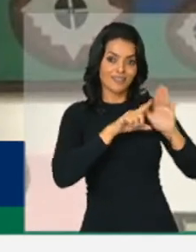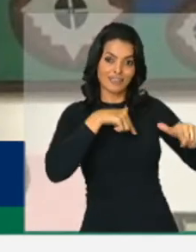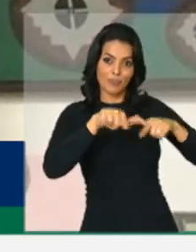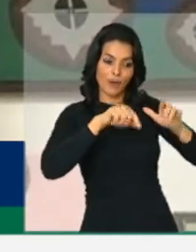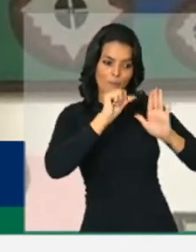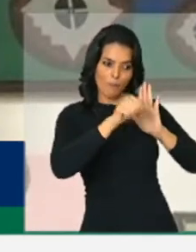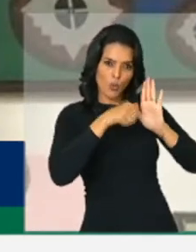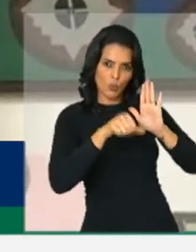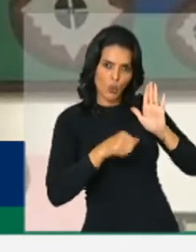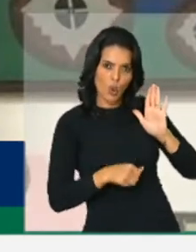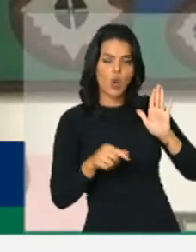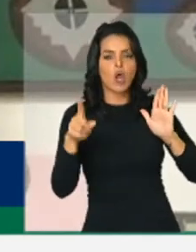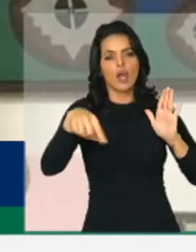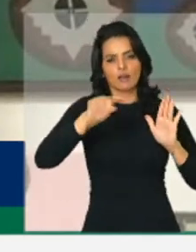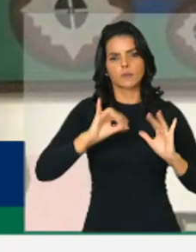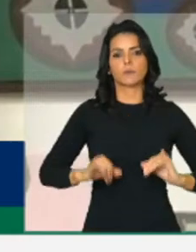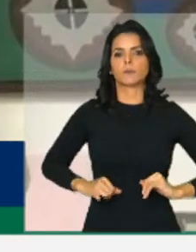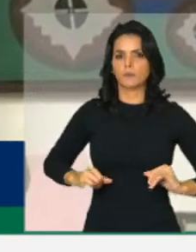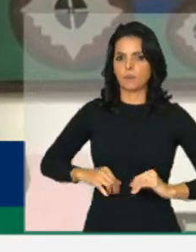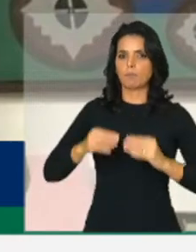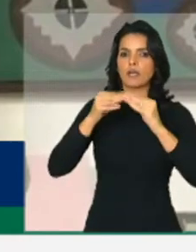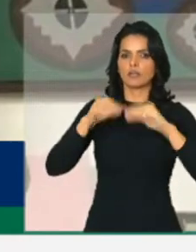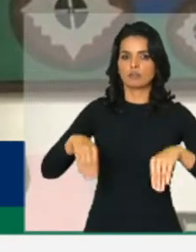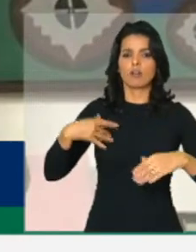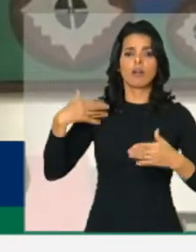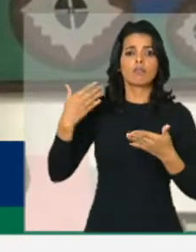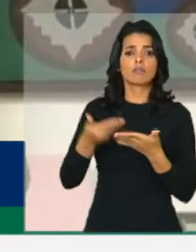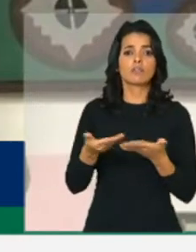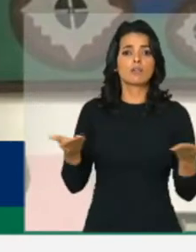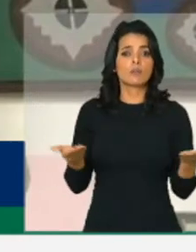HOMENS ESTÃO TRABALHANDO DENTRO DE UM SISTEMA QUE VIVEM COMO UM TRABALHO SIMILAR AO